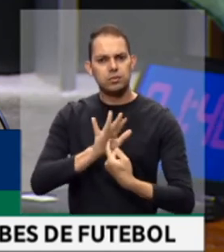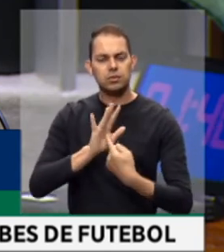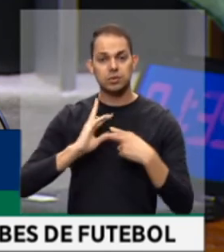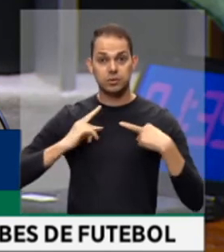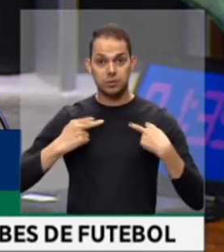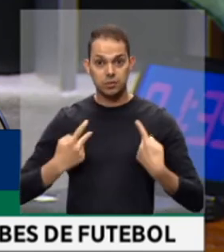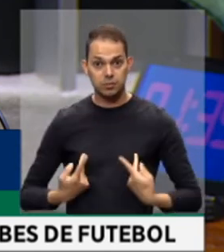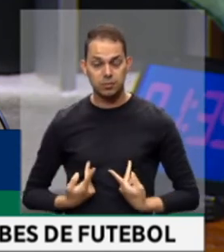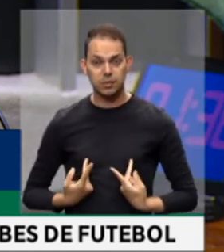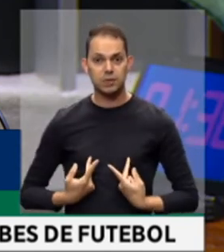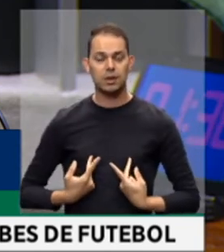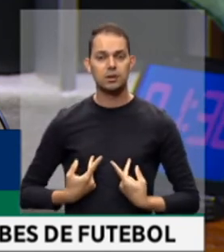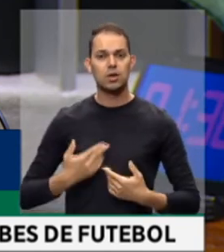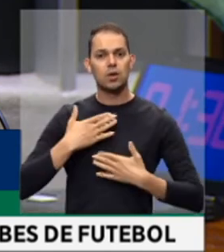LUCRO. UMA SOCIEDADE REALMENTE QUE POSSA SER A EXPRESSÃO DE